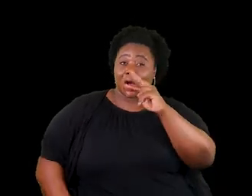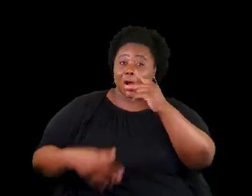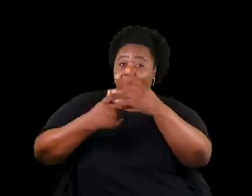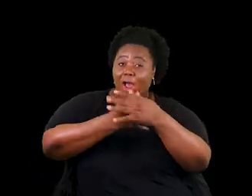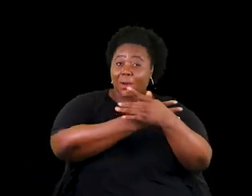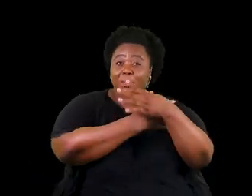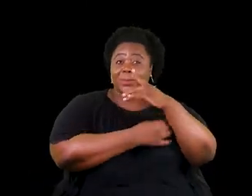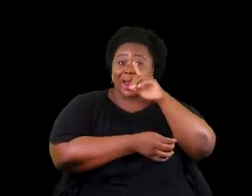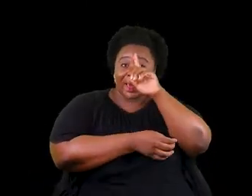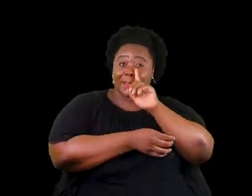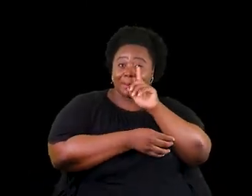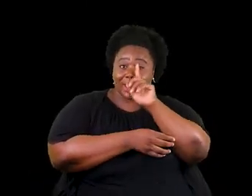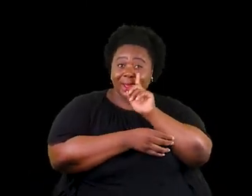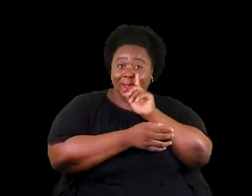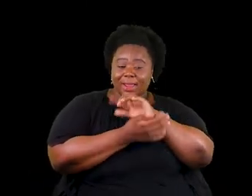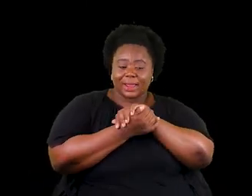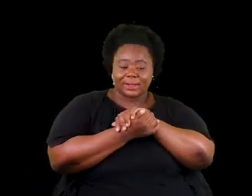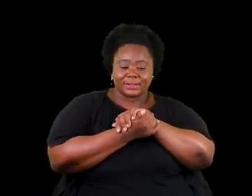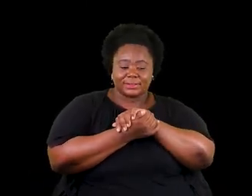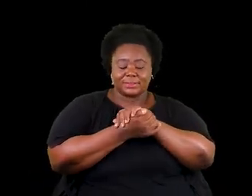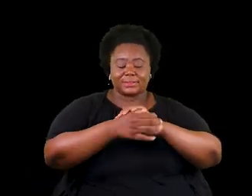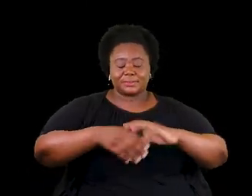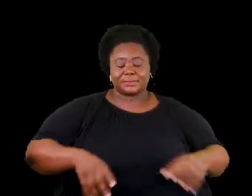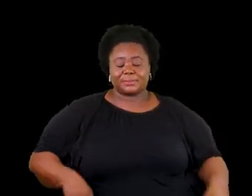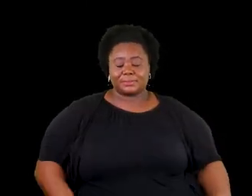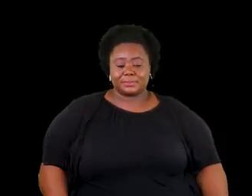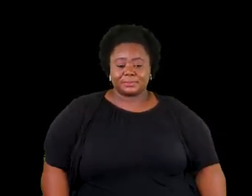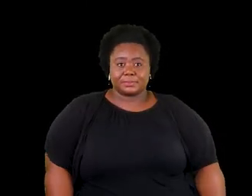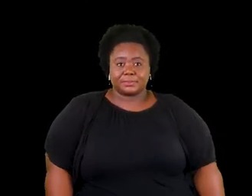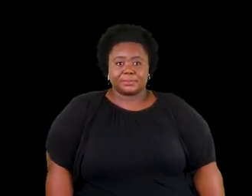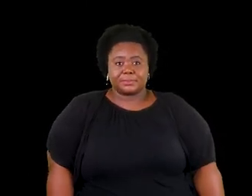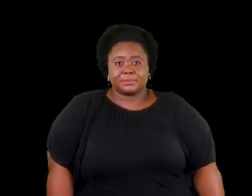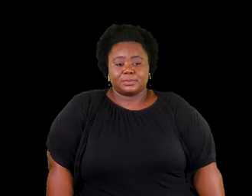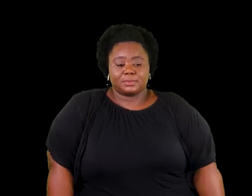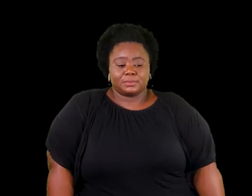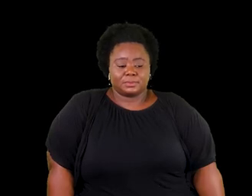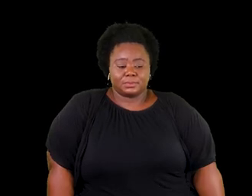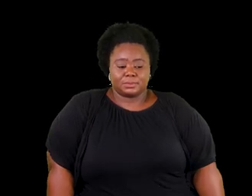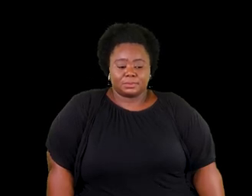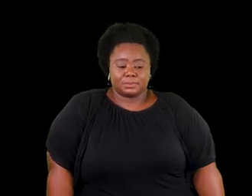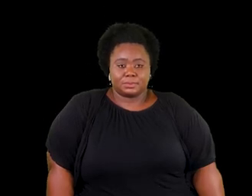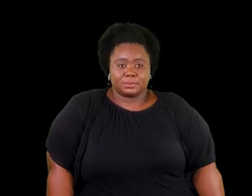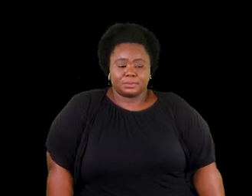(criança) sons inaudíveis (criança) não